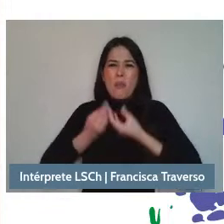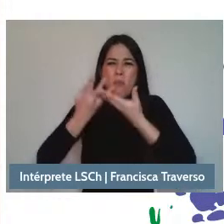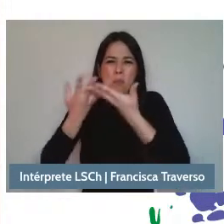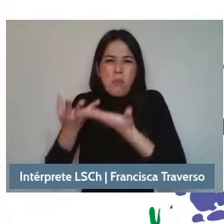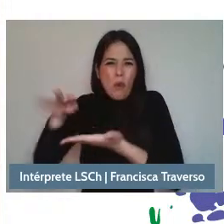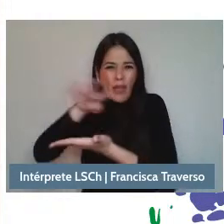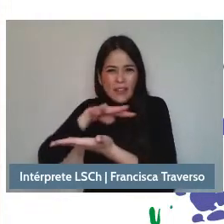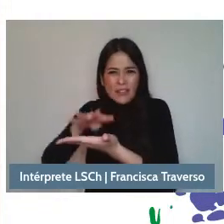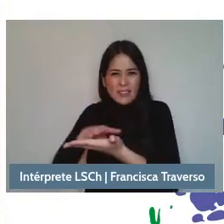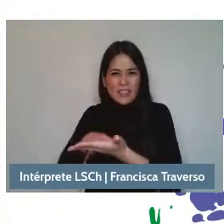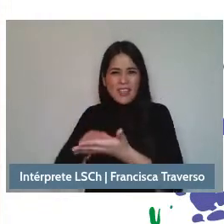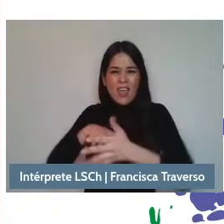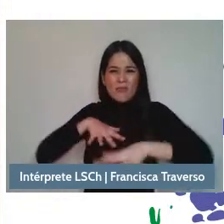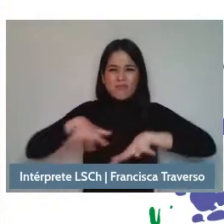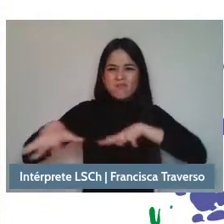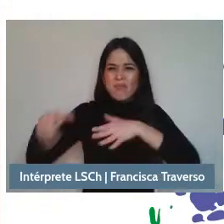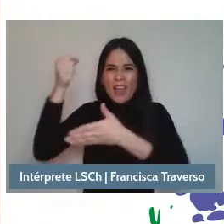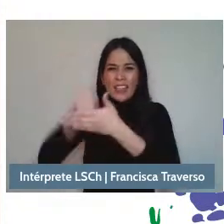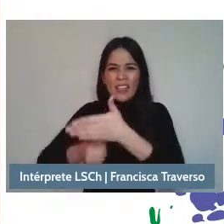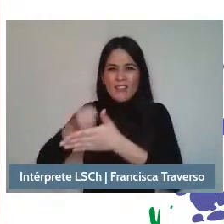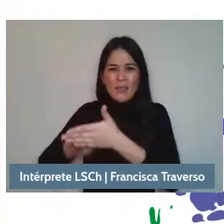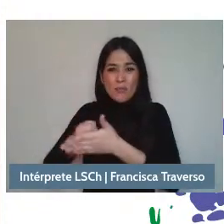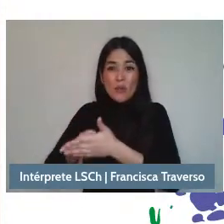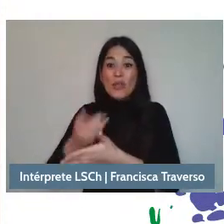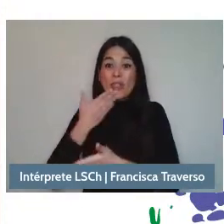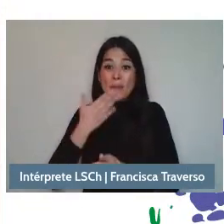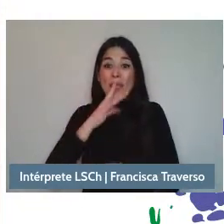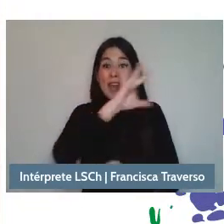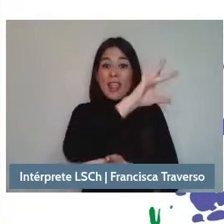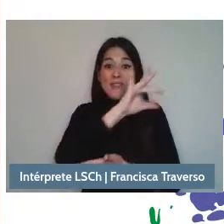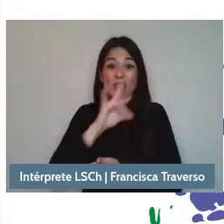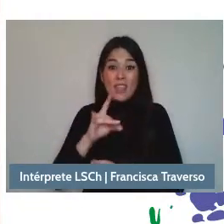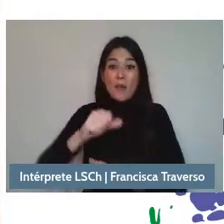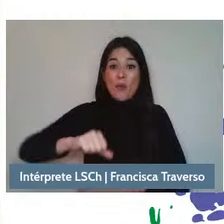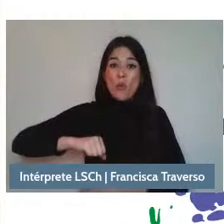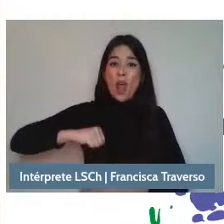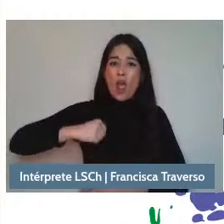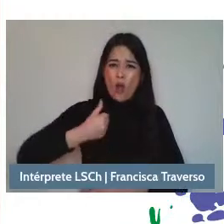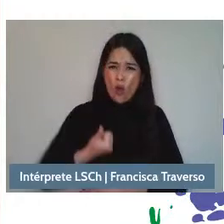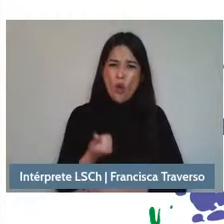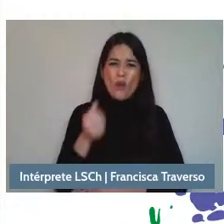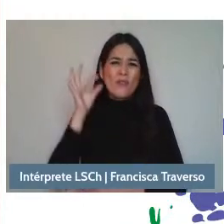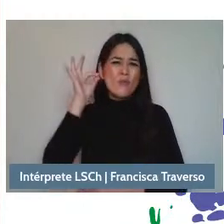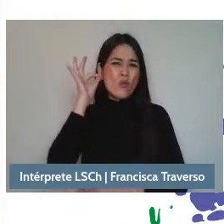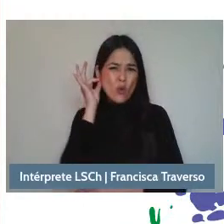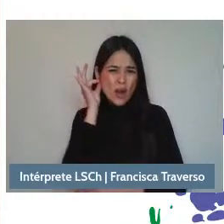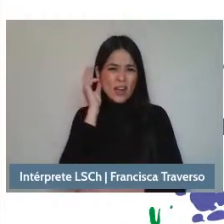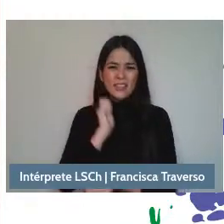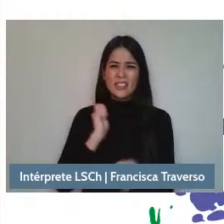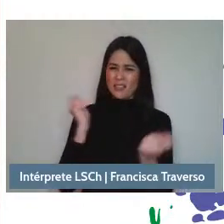hemos invitado a una joven mujer que se ha transformado en una gran referente para mí